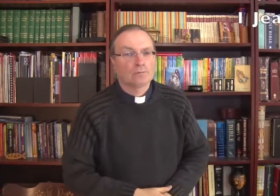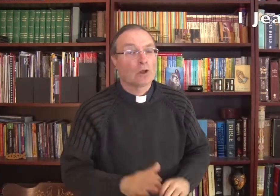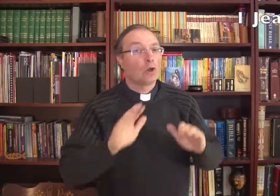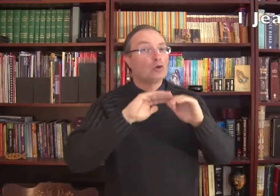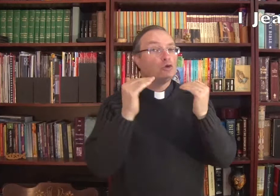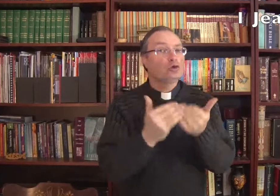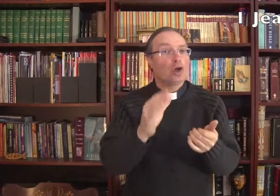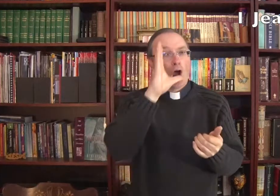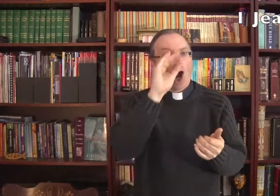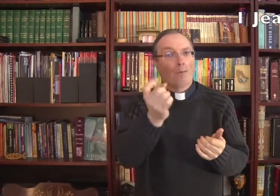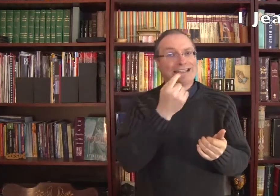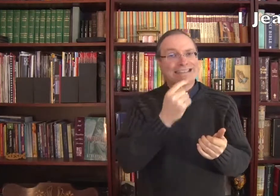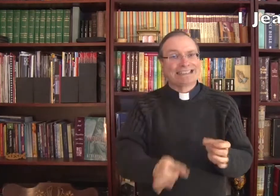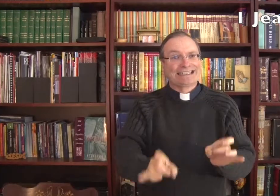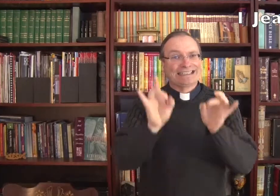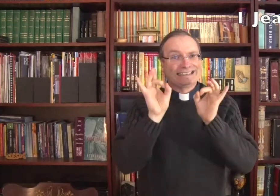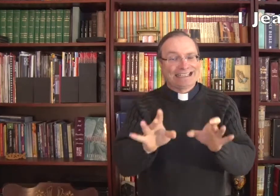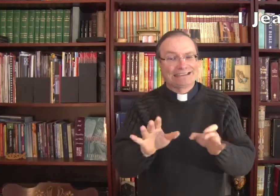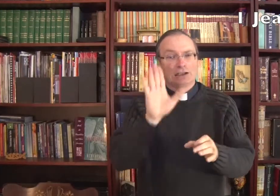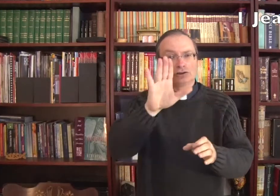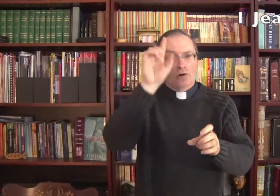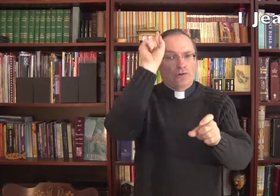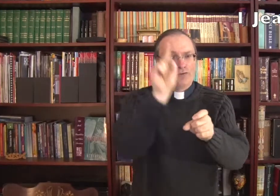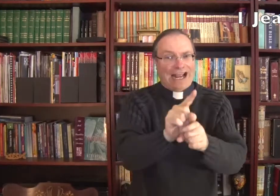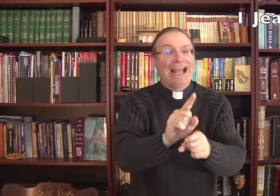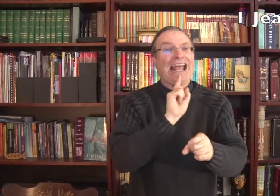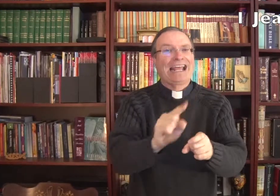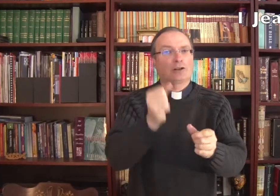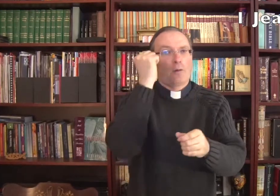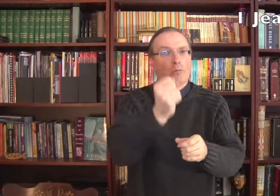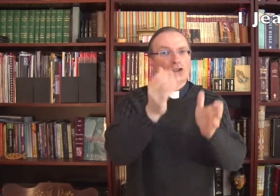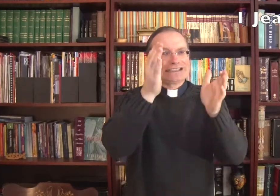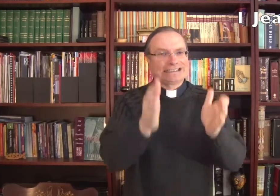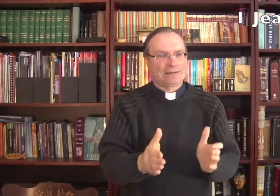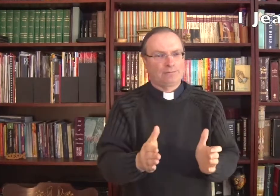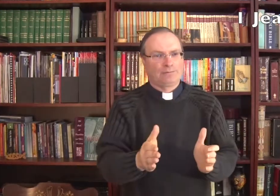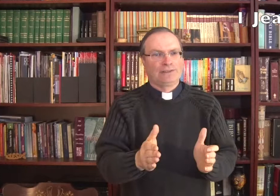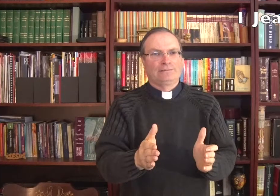Tout homme qui déteste son frère est un meurtrier,